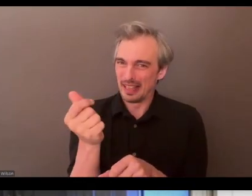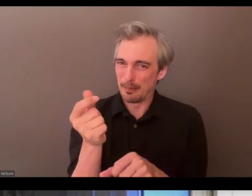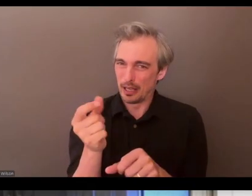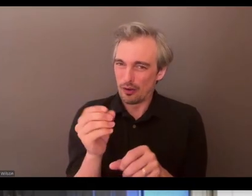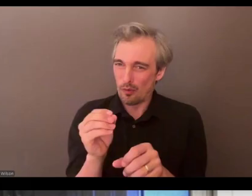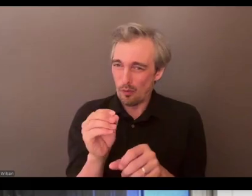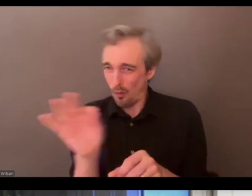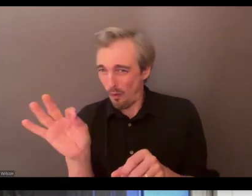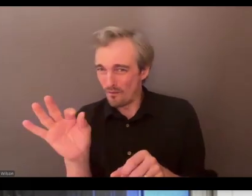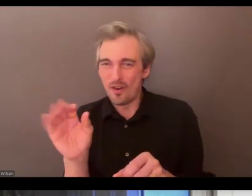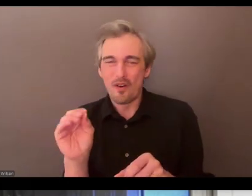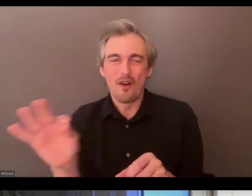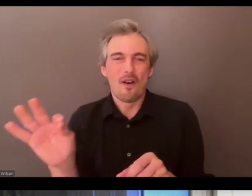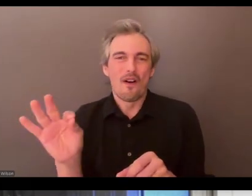それは合格するはずでした。